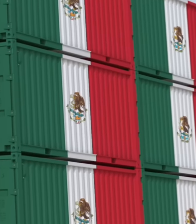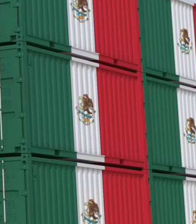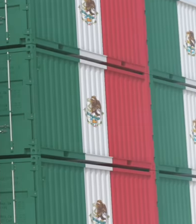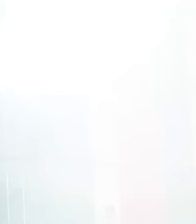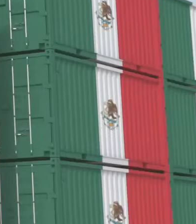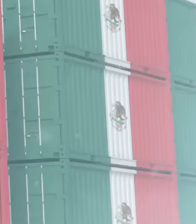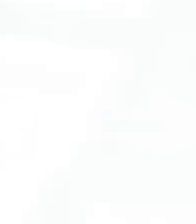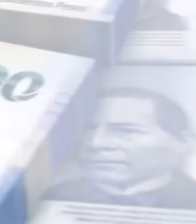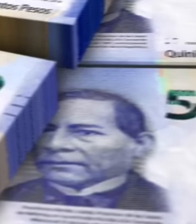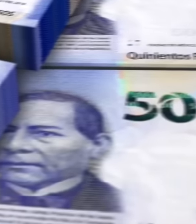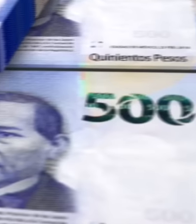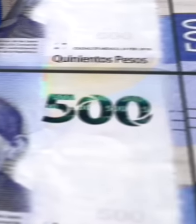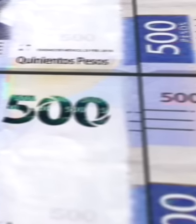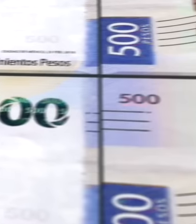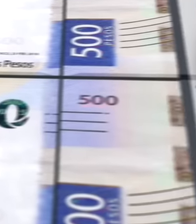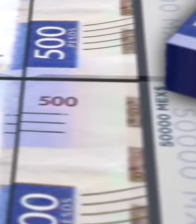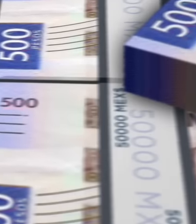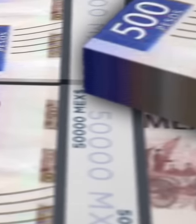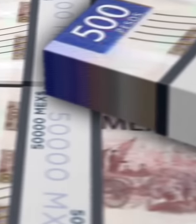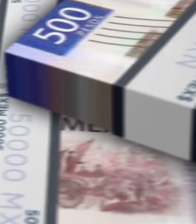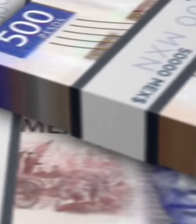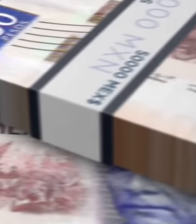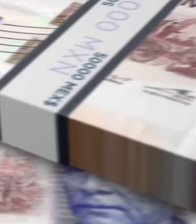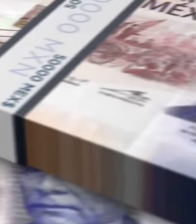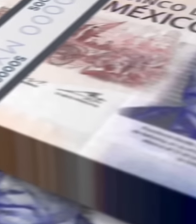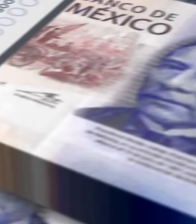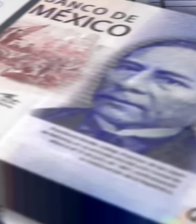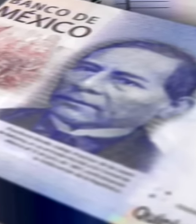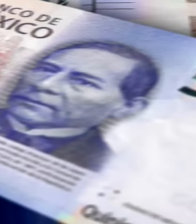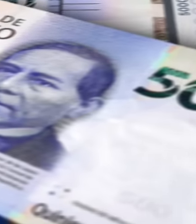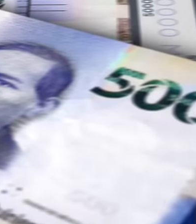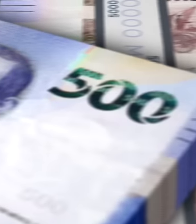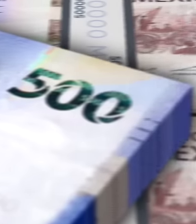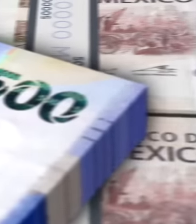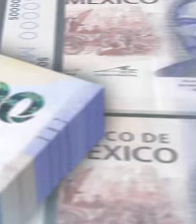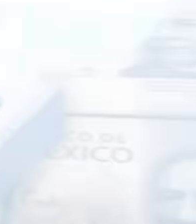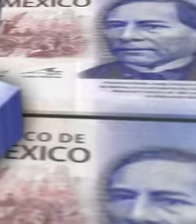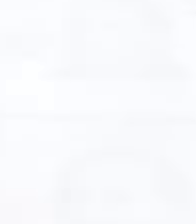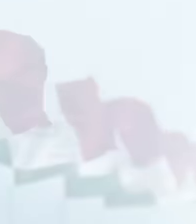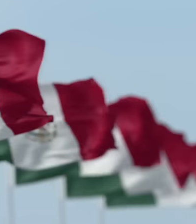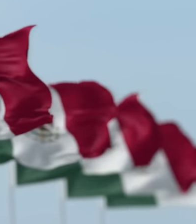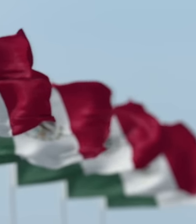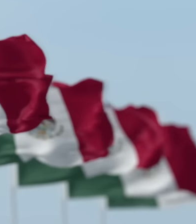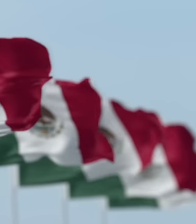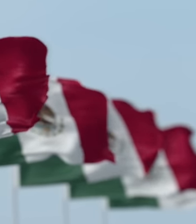busca rendimientos y hoy esos rendimientos se vislumbran con mayor claridad en México. Para